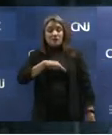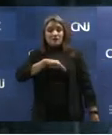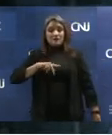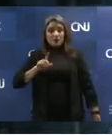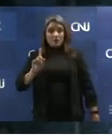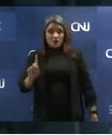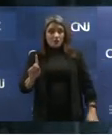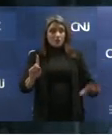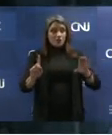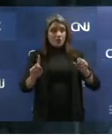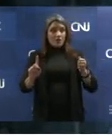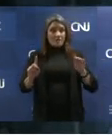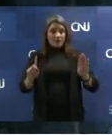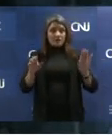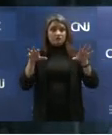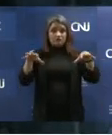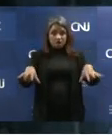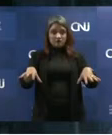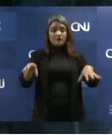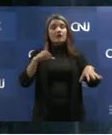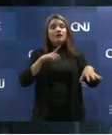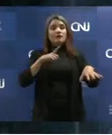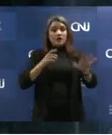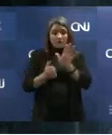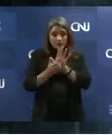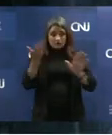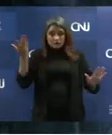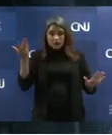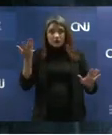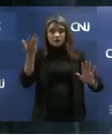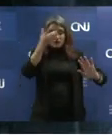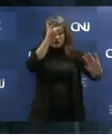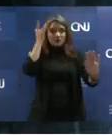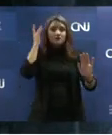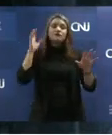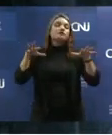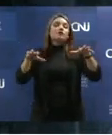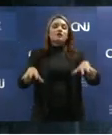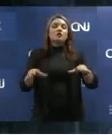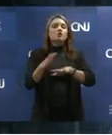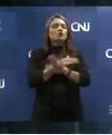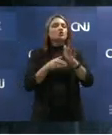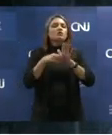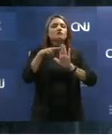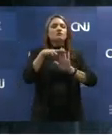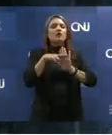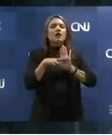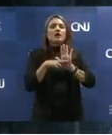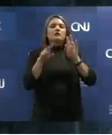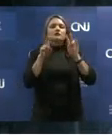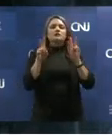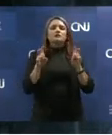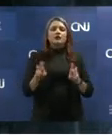para as cadeiras reservadas ao quinto constitucional, todos normativos que cuidaram do tema elegeram literalmente,